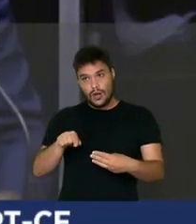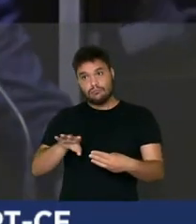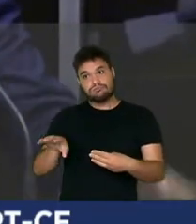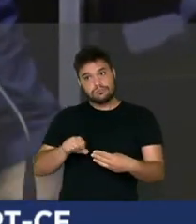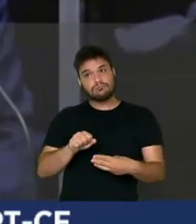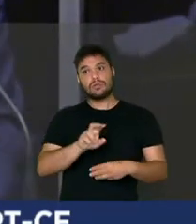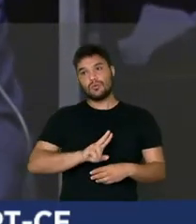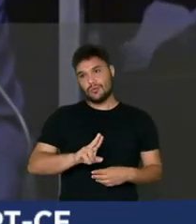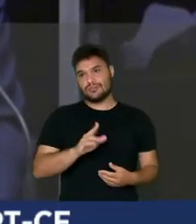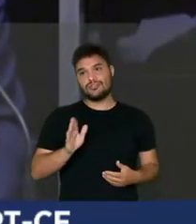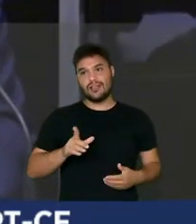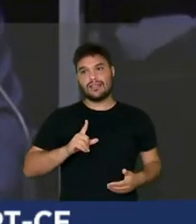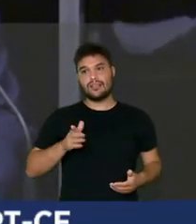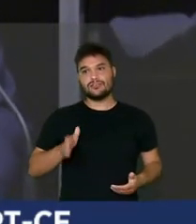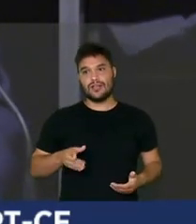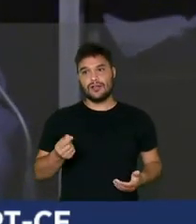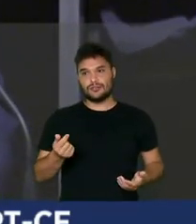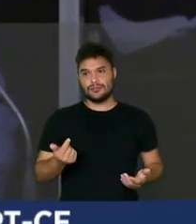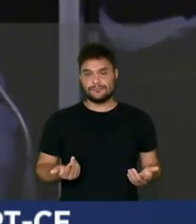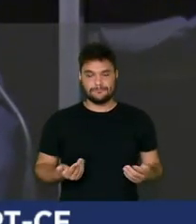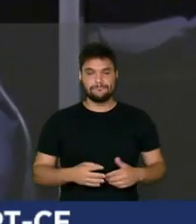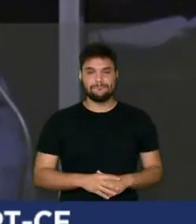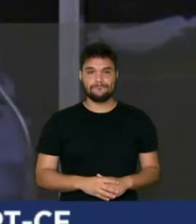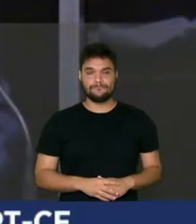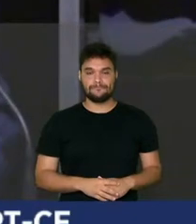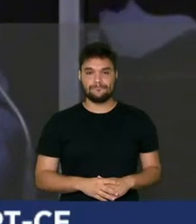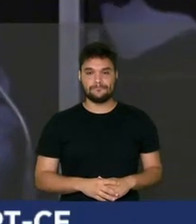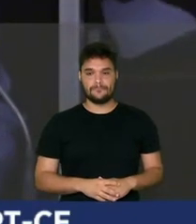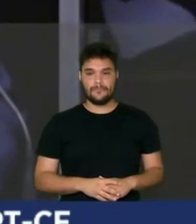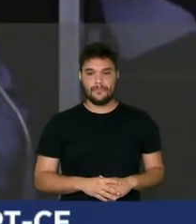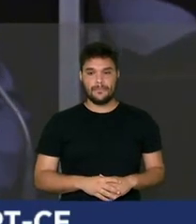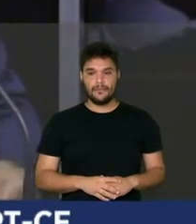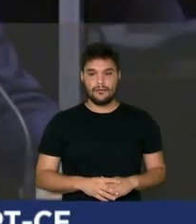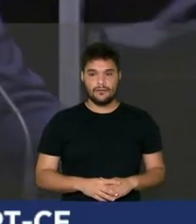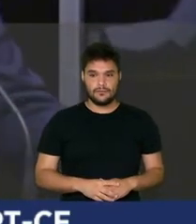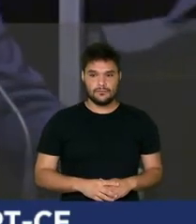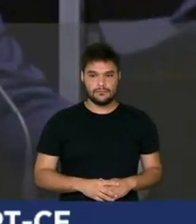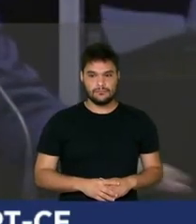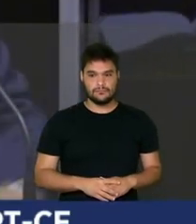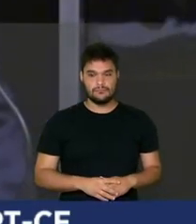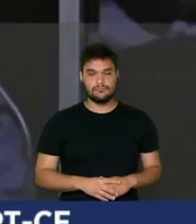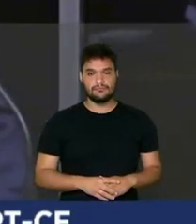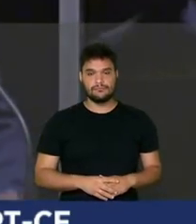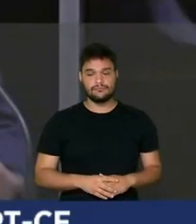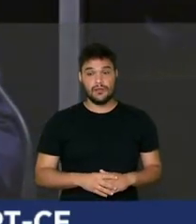SIM, SENHOR PRESIDENTE, SENHORAS E SENHORES PARLAMENTARES, AMIGOS E AMIGAS